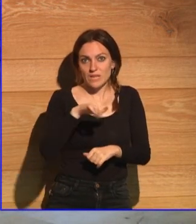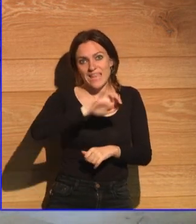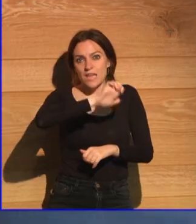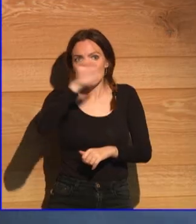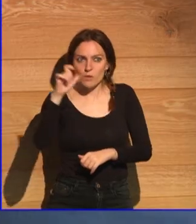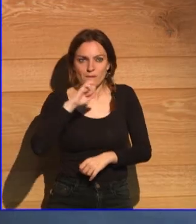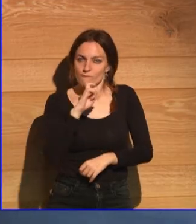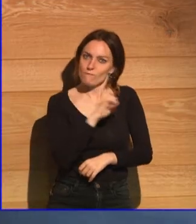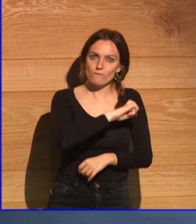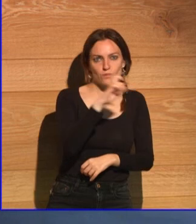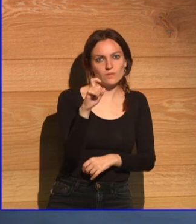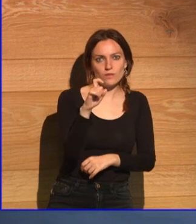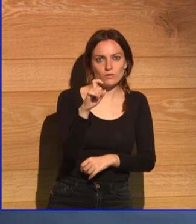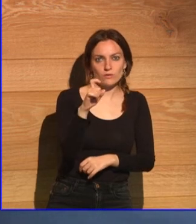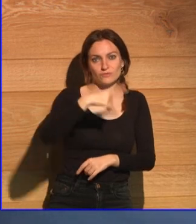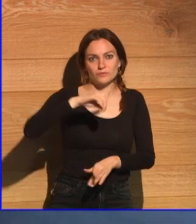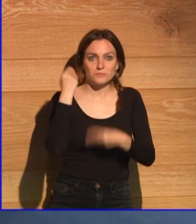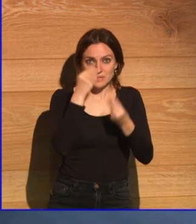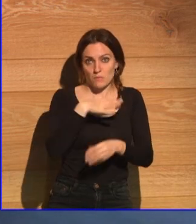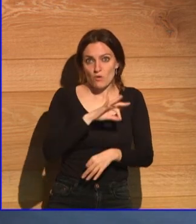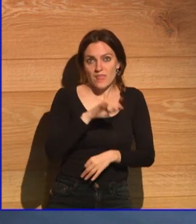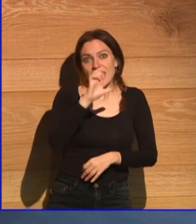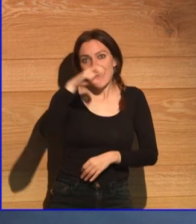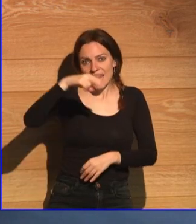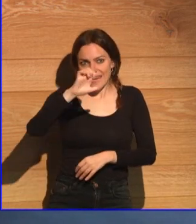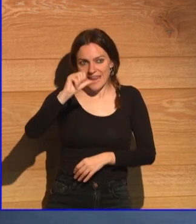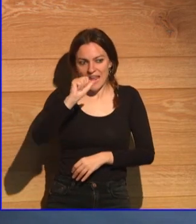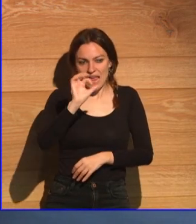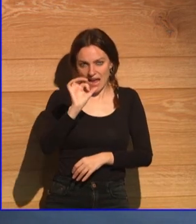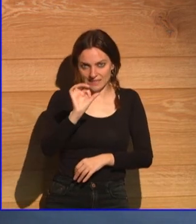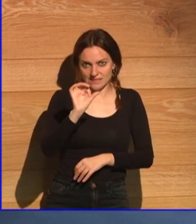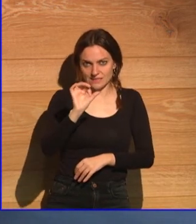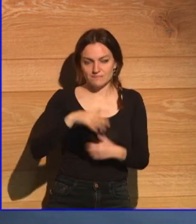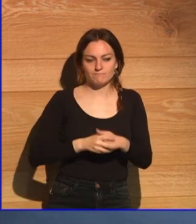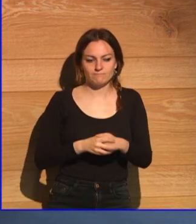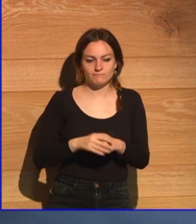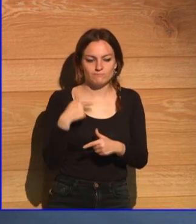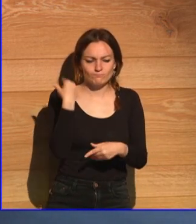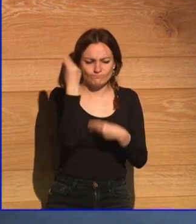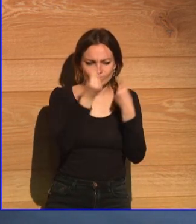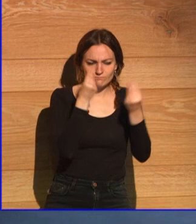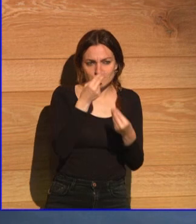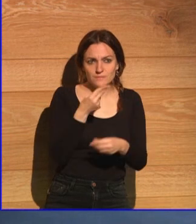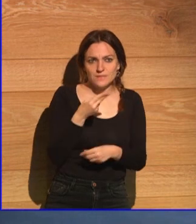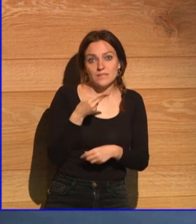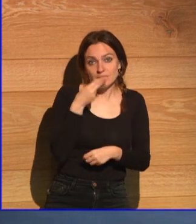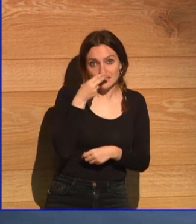que podríamos considerar que es Eneas, y me pareció interesante en ese contexto, también de